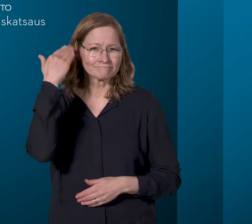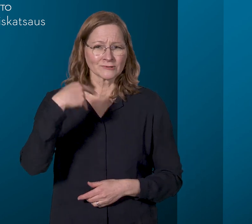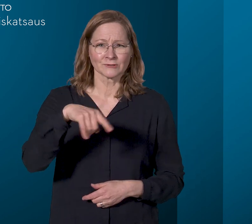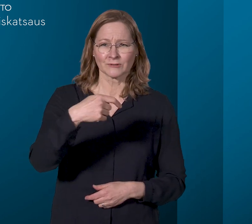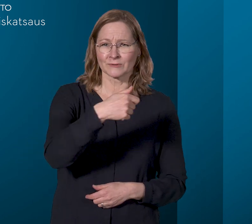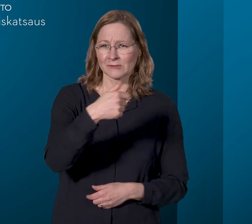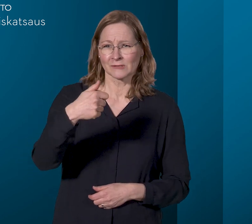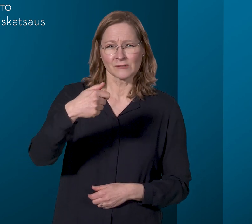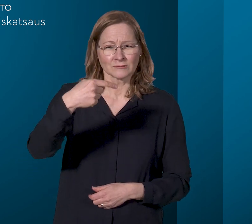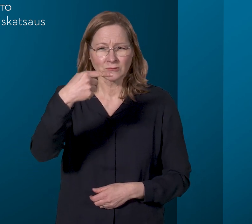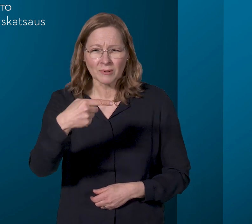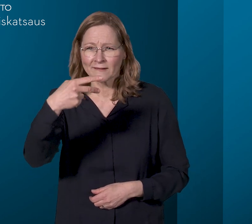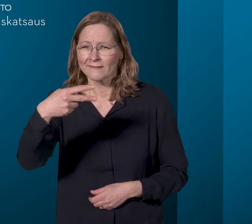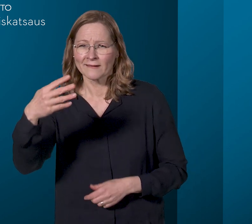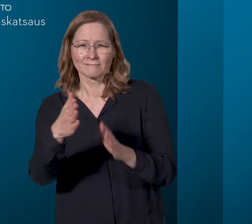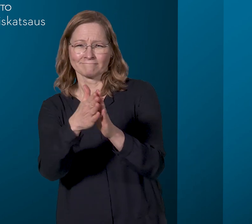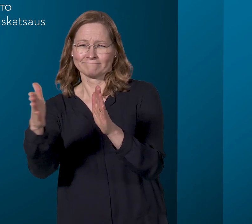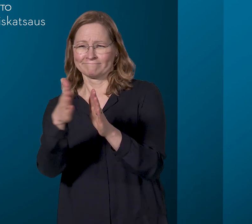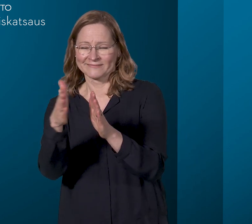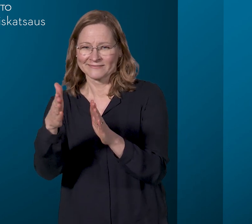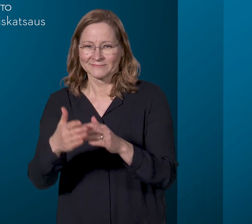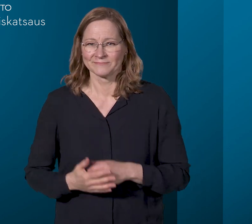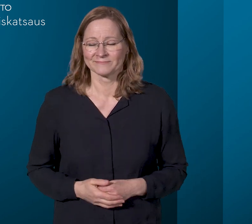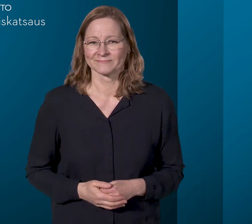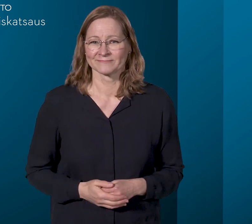1900-luvun ensimmäisillä vuosikymmenillä Pietarsaaren seudulla.